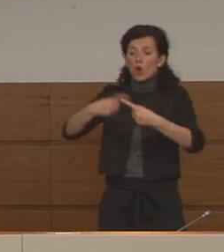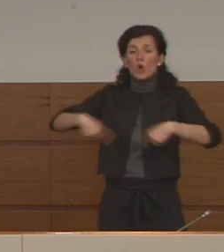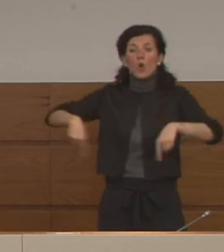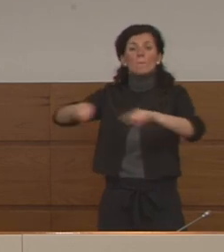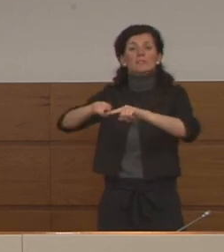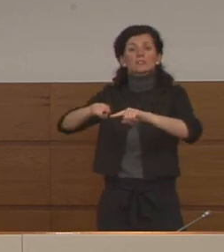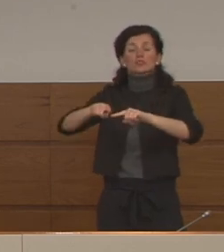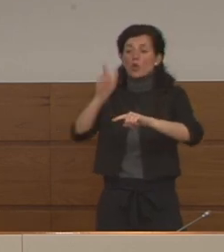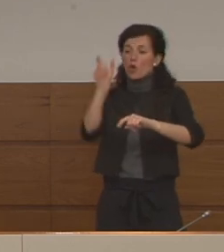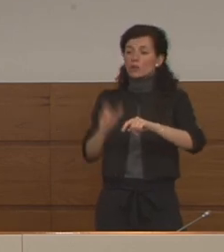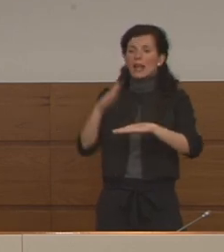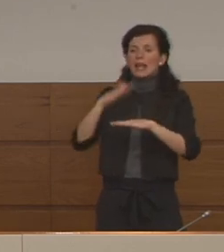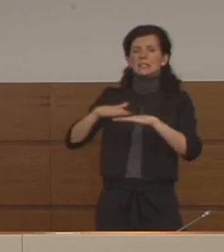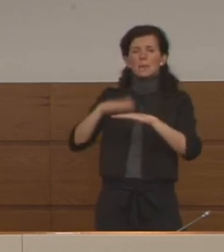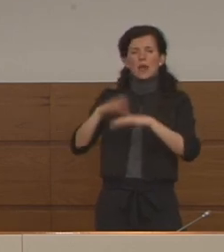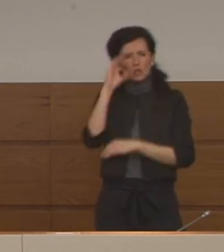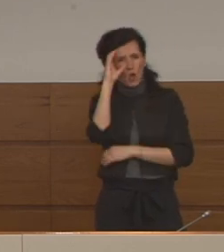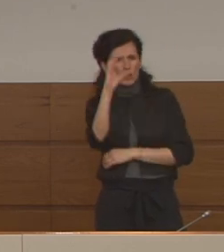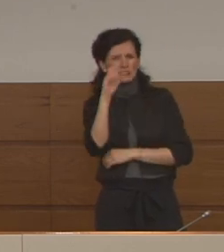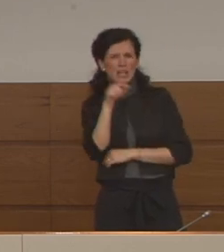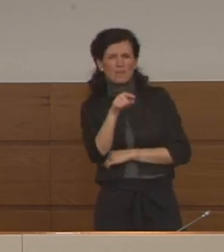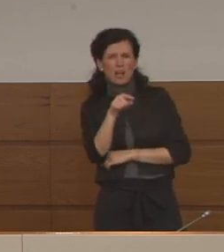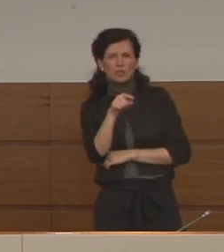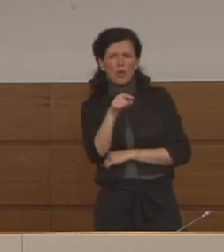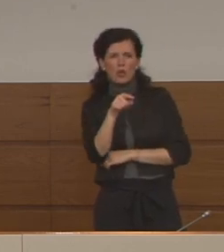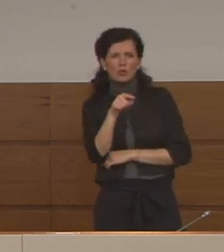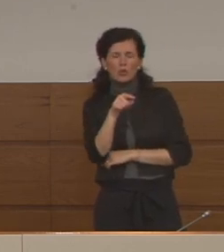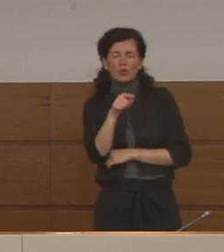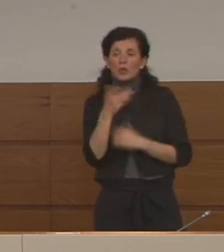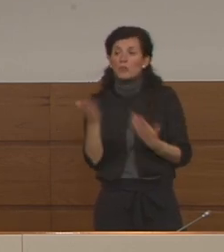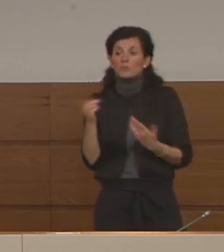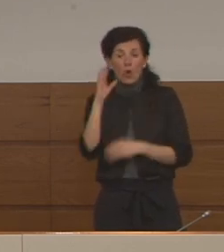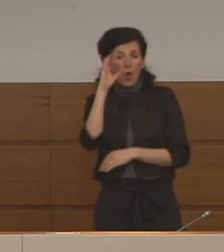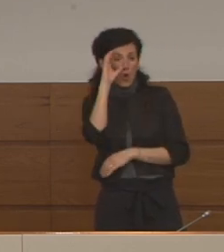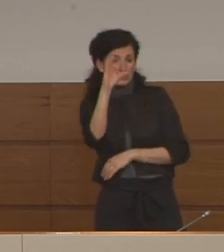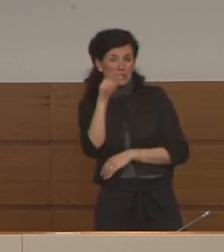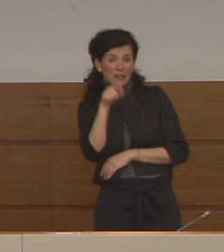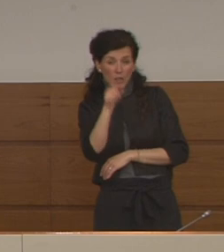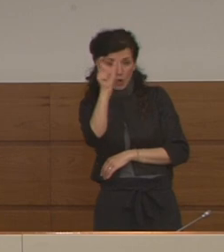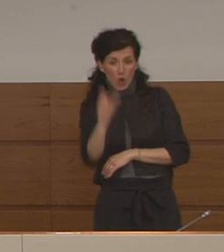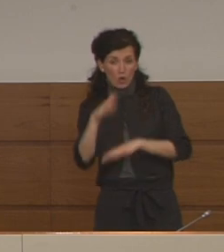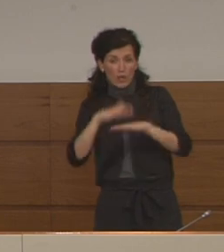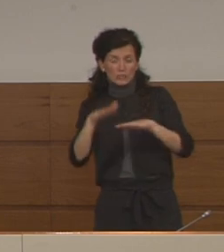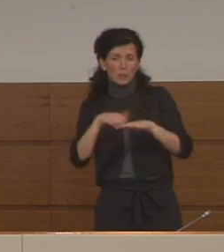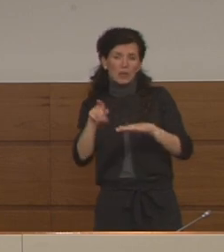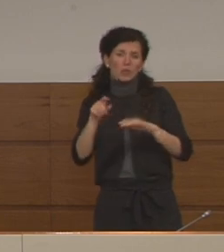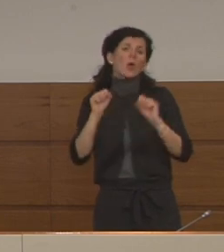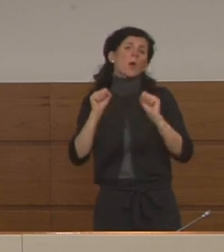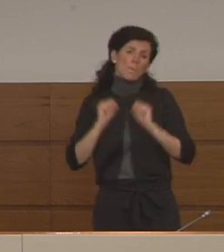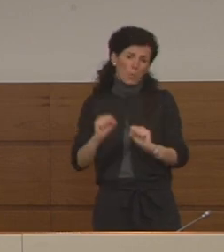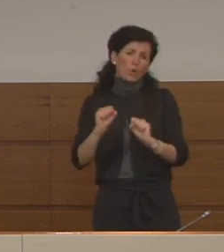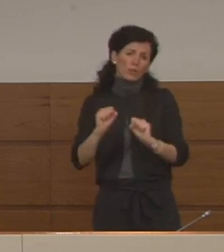che poi, insomma, invece di osservare poteva essere più concreto.